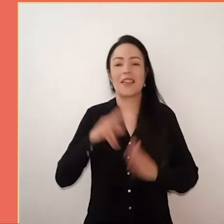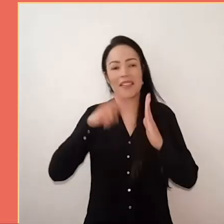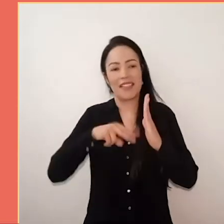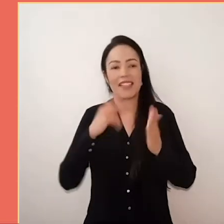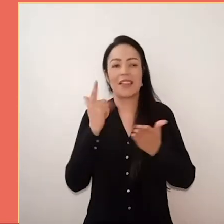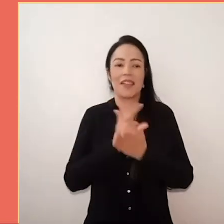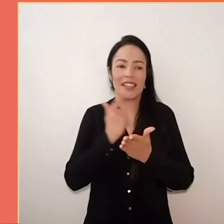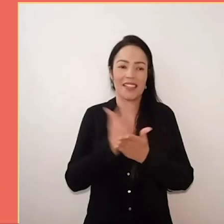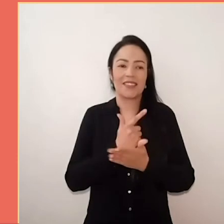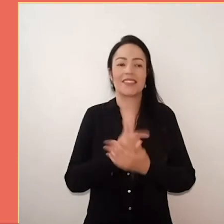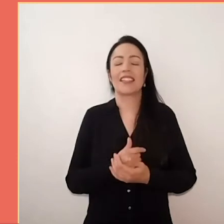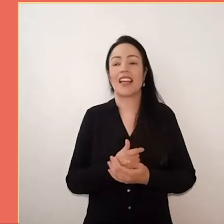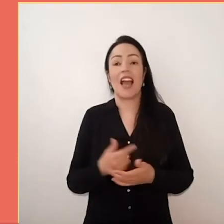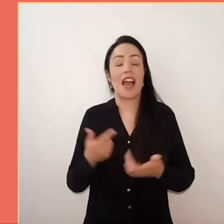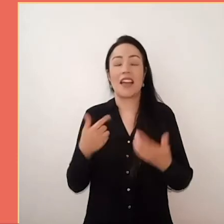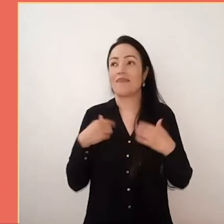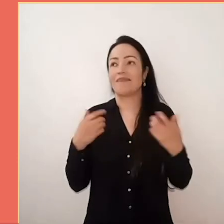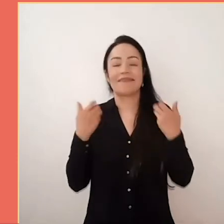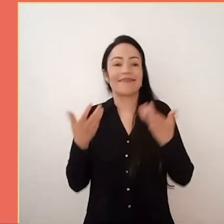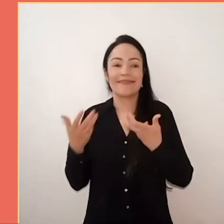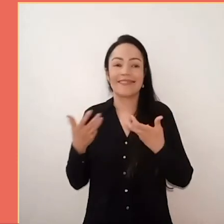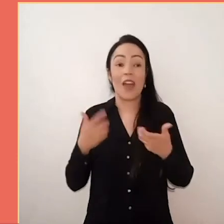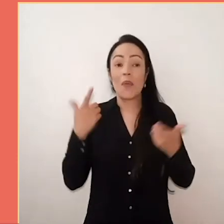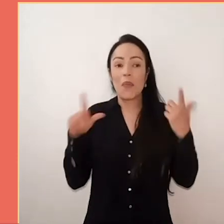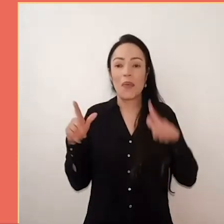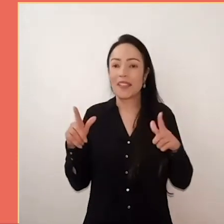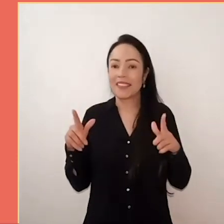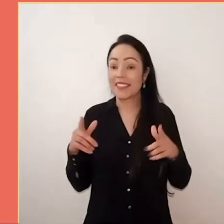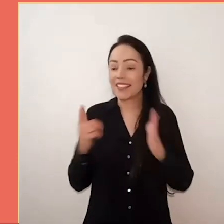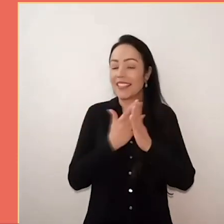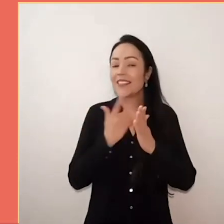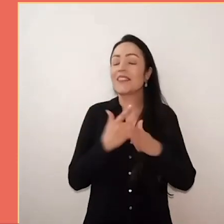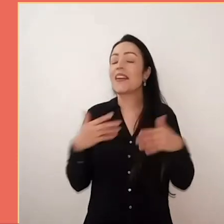E eu estou naquela ressaca de: Aí, meu Deus, qual eu vou ler agora depois da biografia da Teuda?